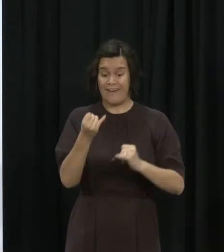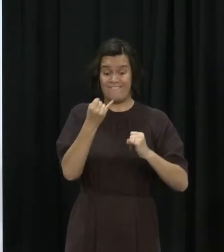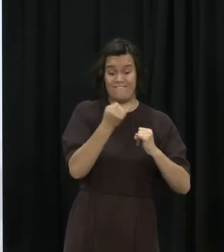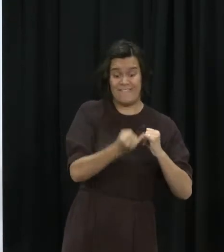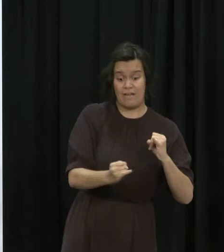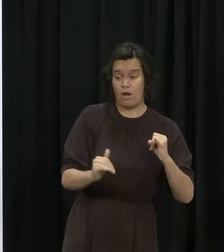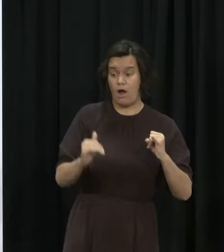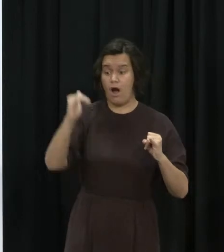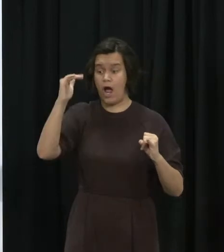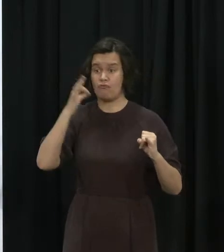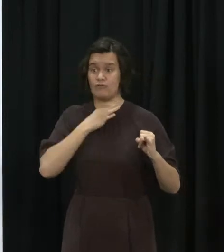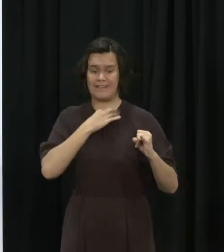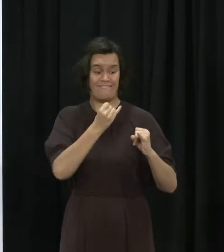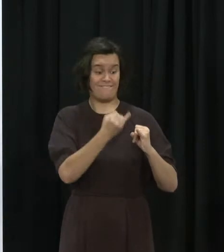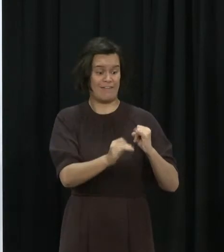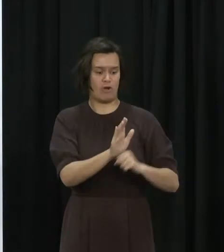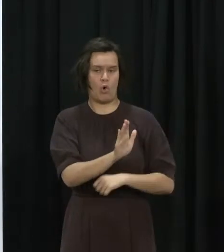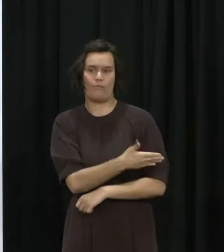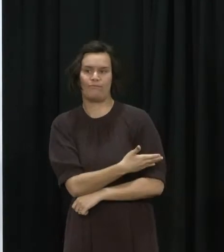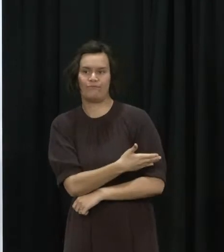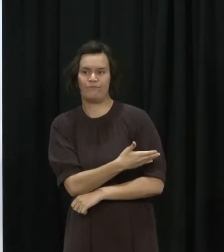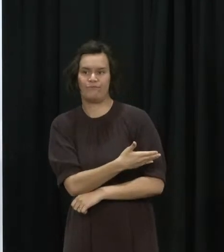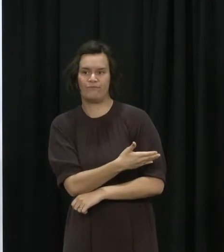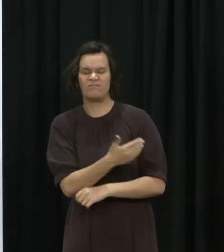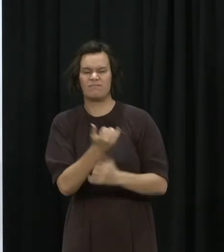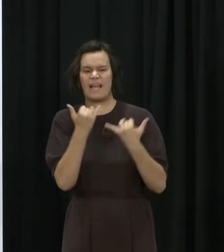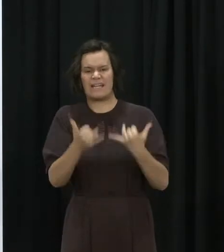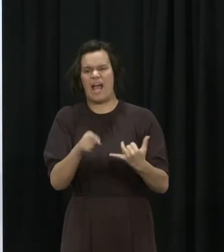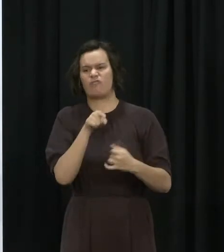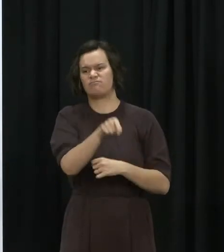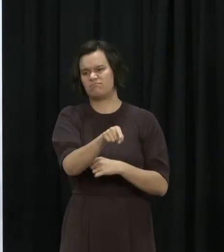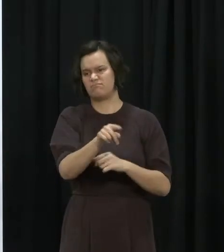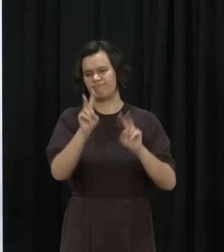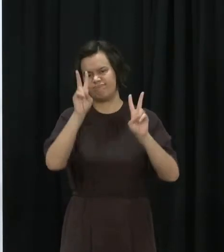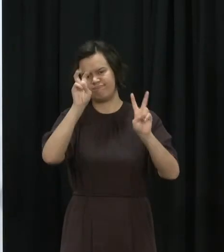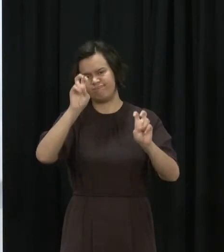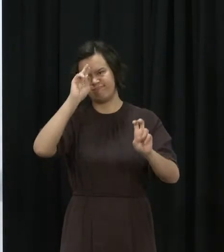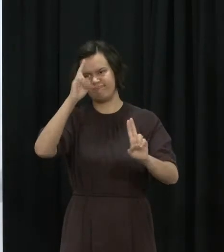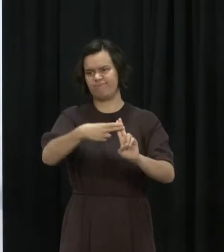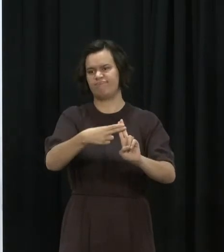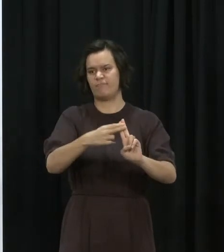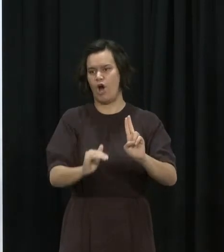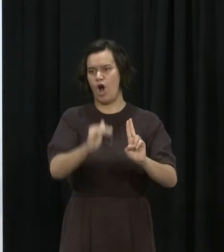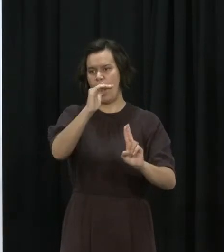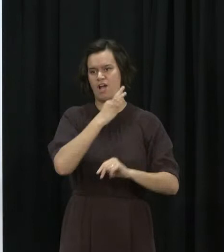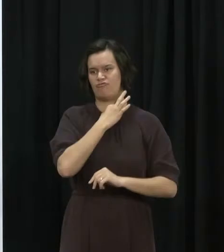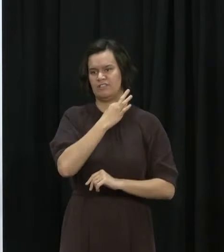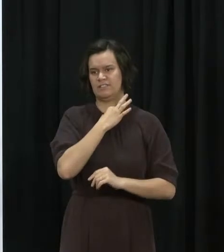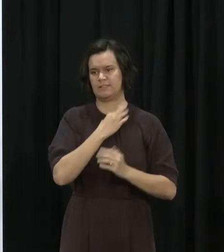mea he nui te mate o te tuara o